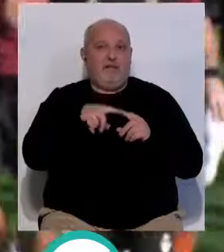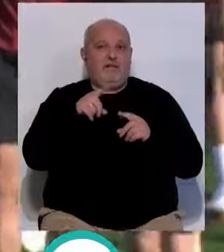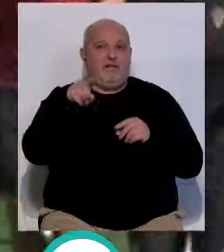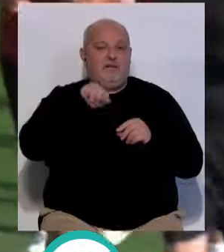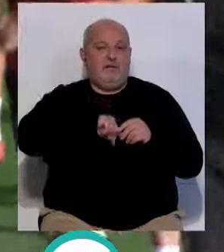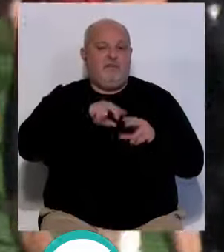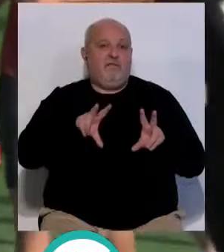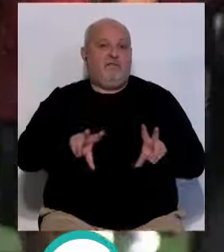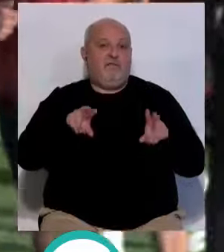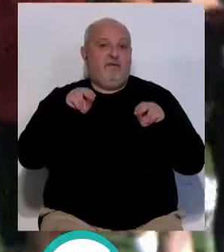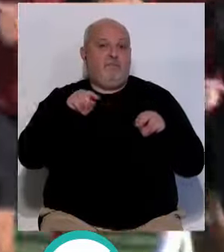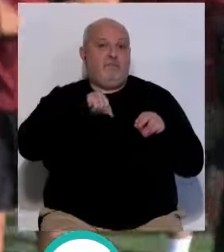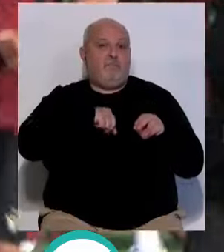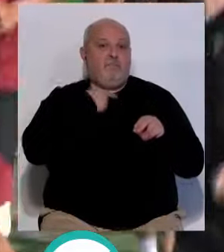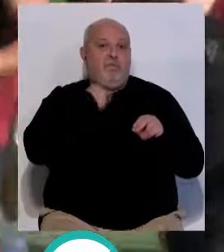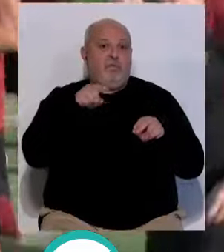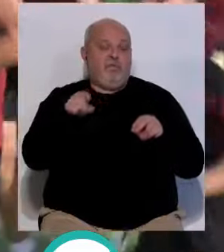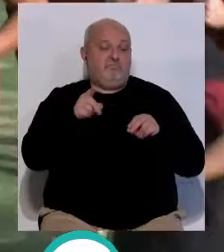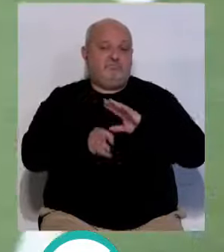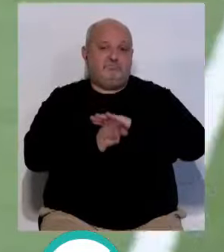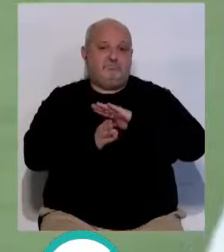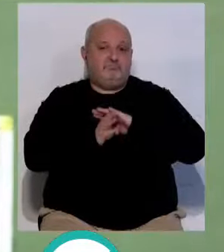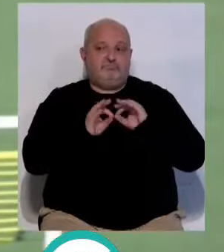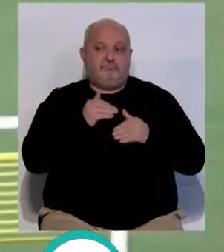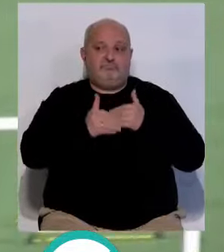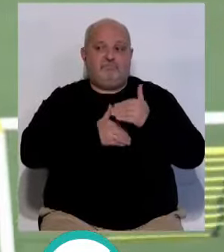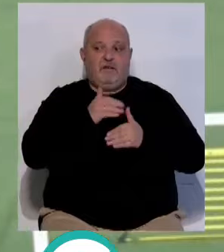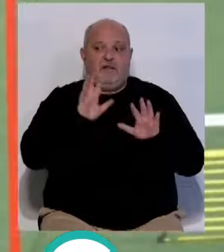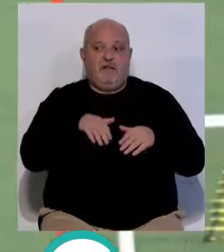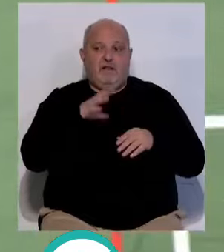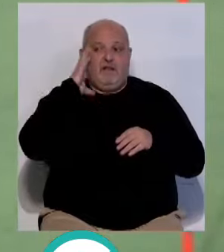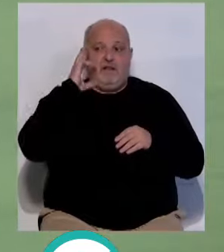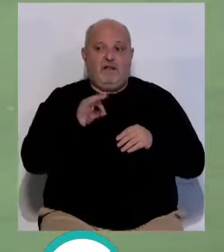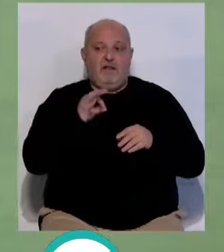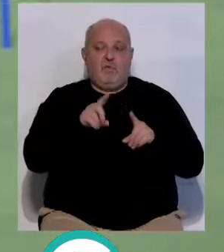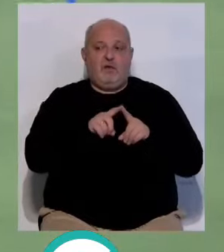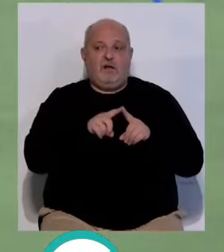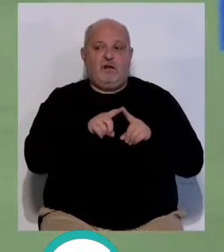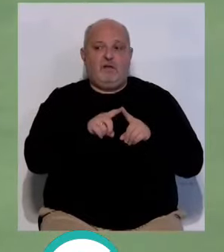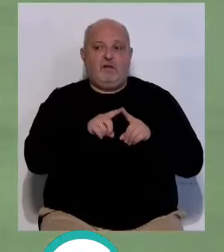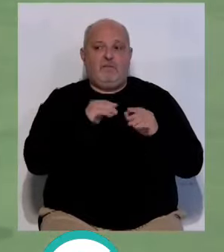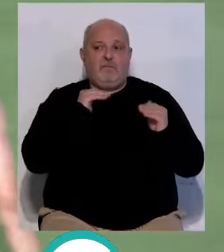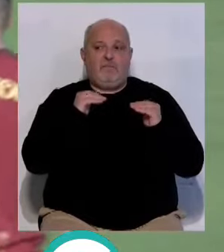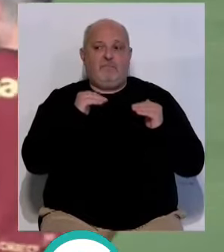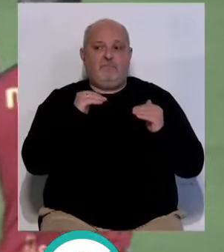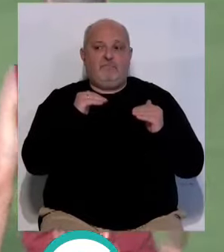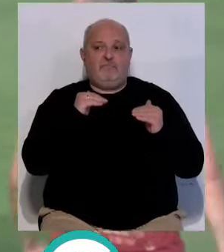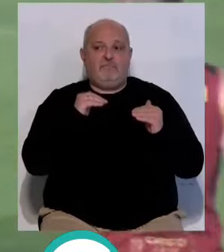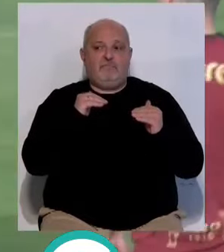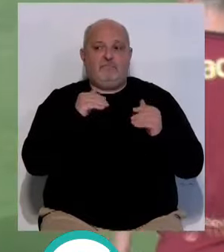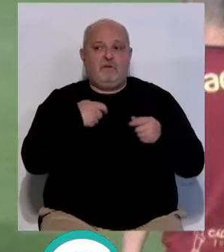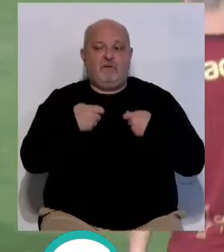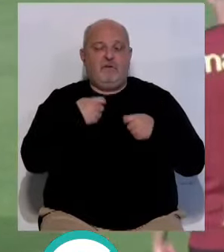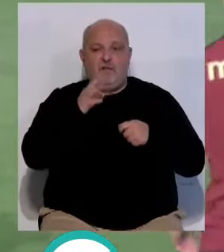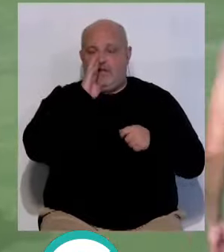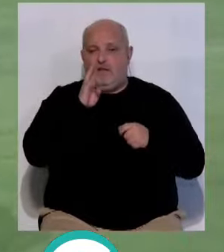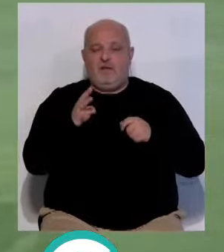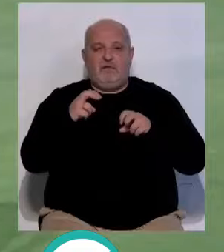se acabó Álvaro va a seguir siendo futbolista del eso creo en su moment negoci dir de manera